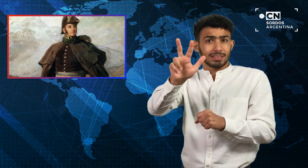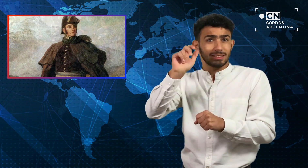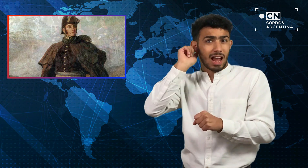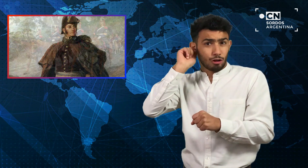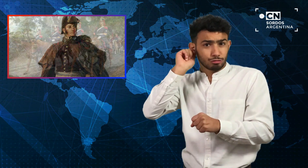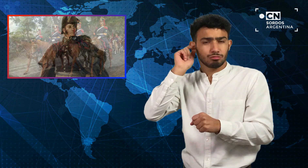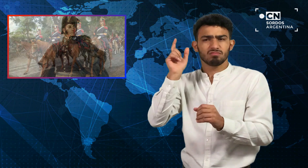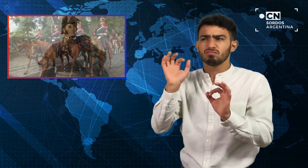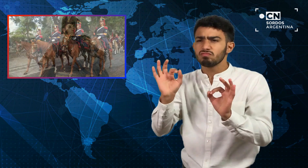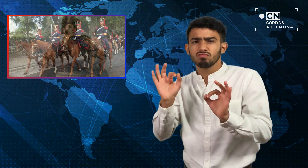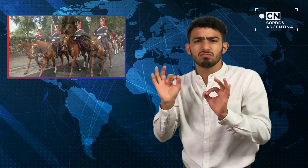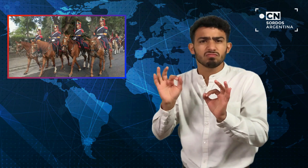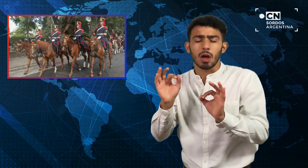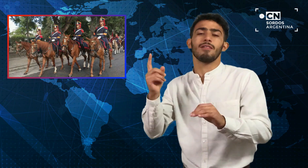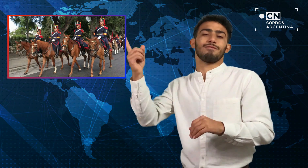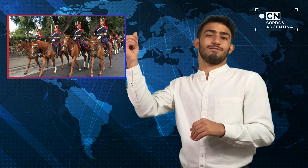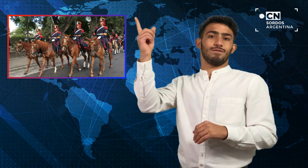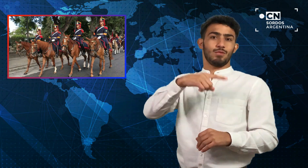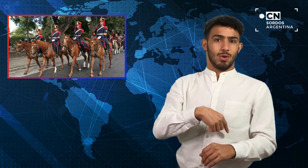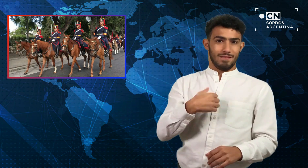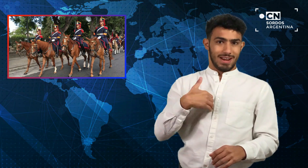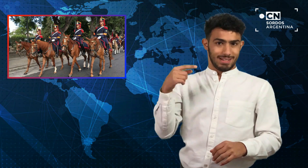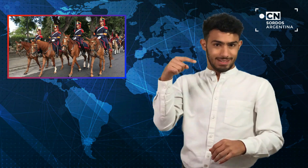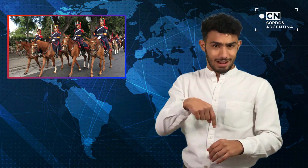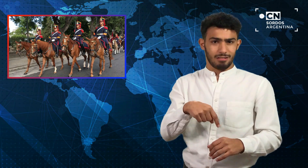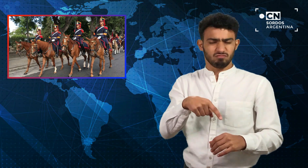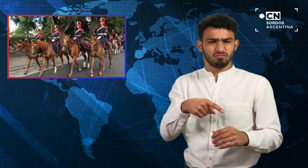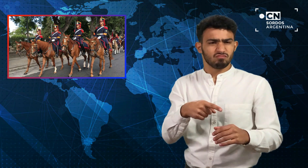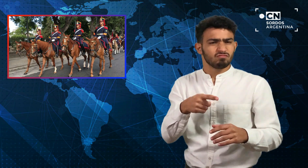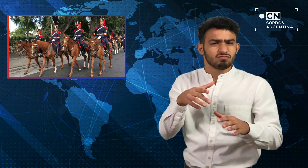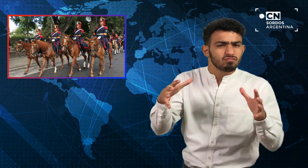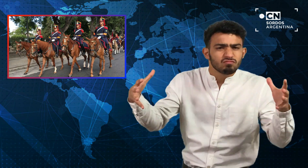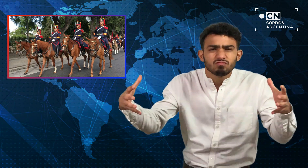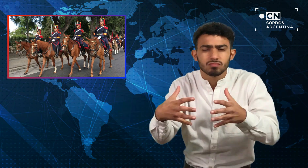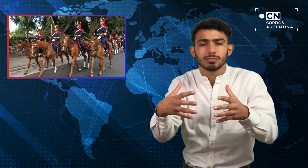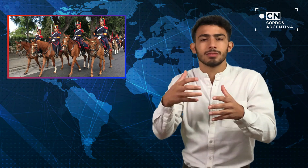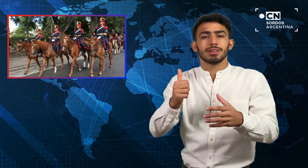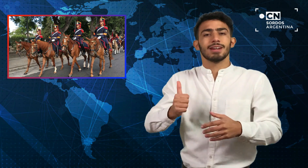regresó a la Argentina a los 33 años y se hizo cargo del del regimiento